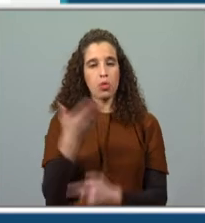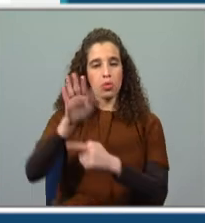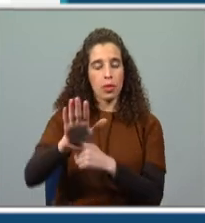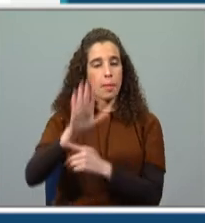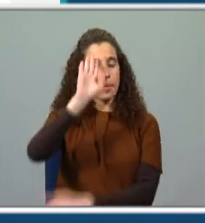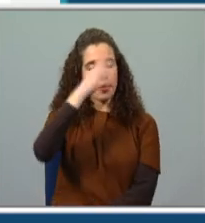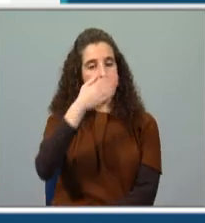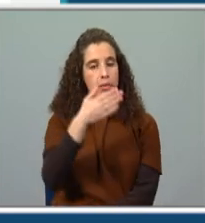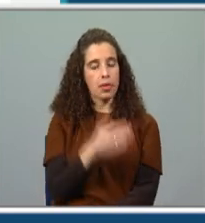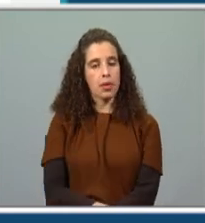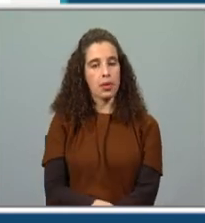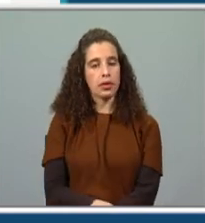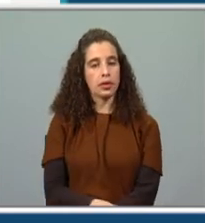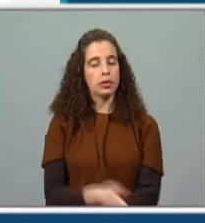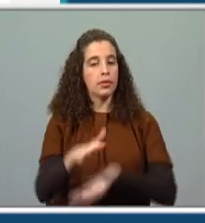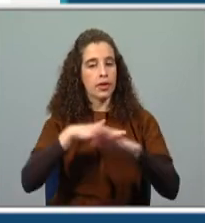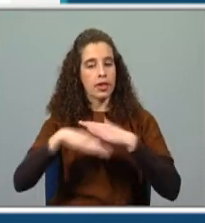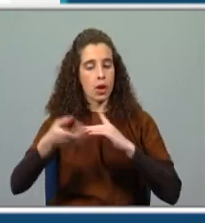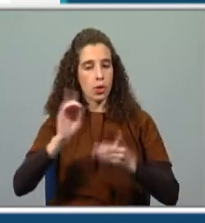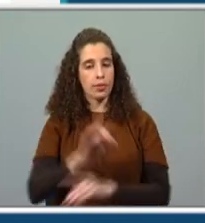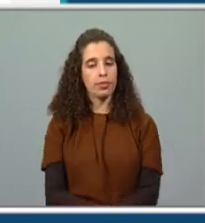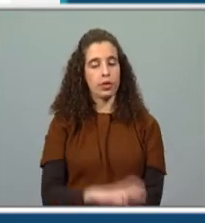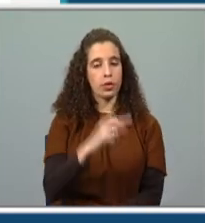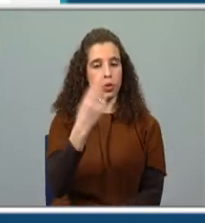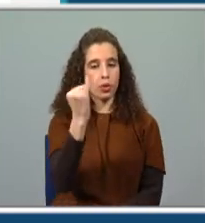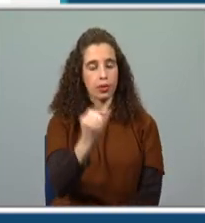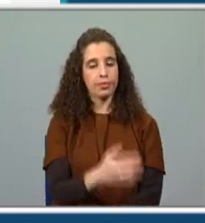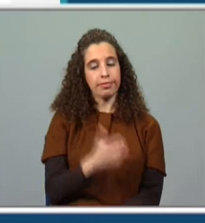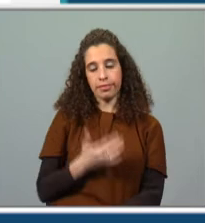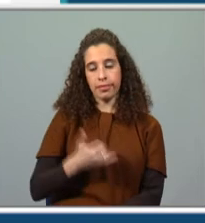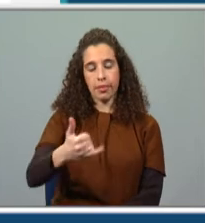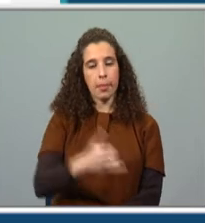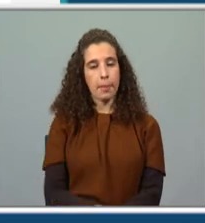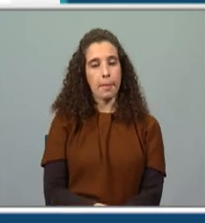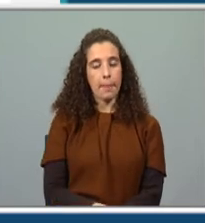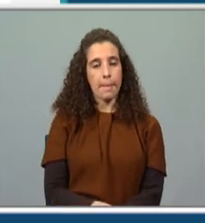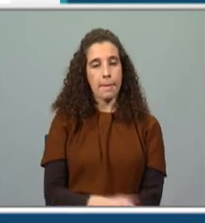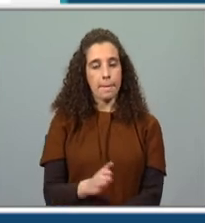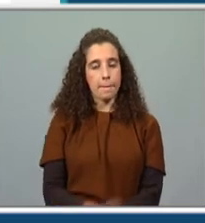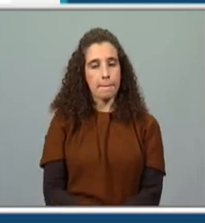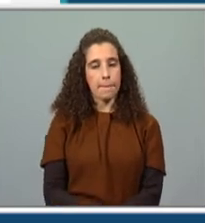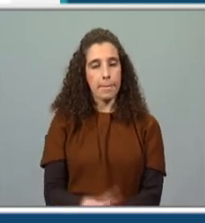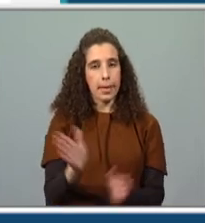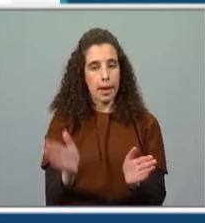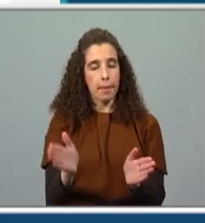sabermos o que temos que fazer ruim de seguida tínhamos a palavra Caixa 我們知道我們必須做什麼壞事然後我們有了單詞框